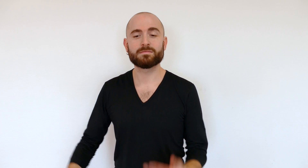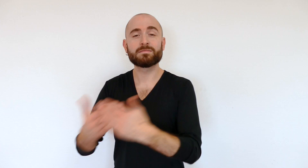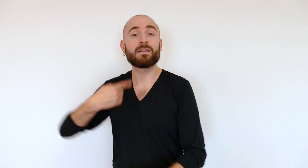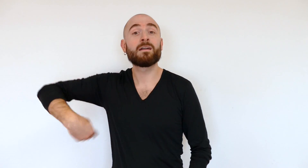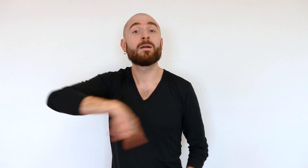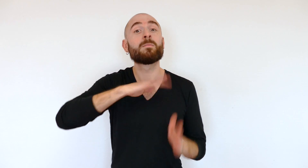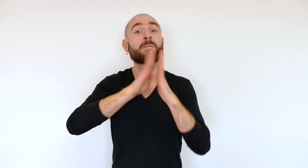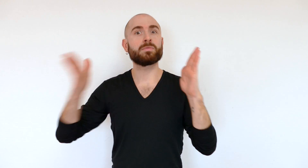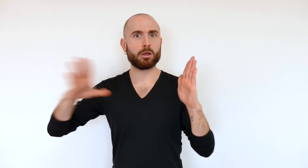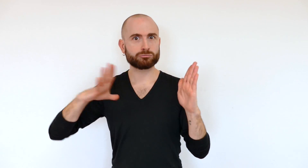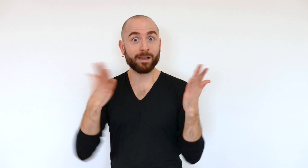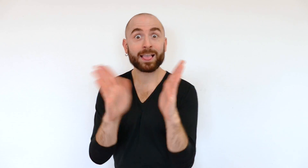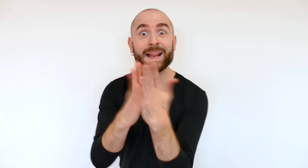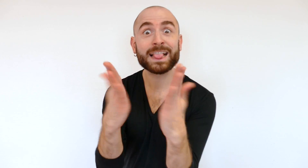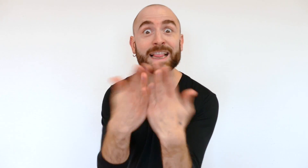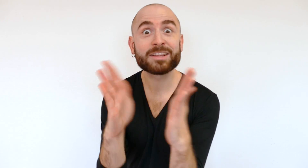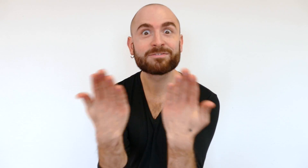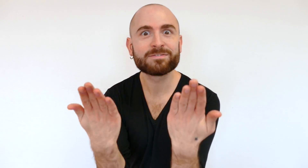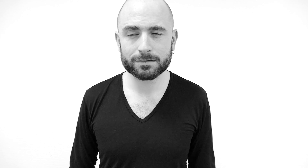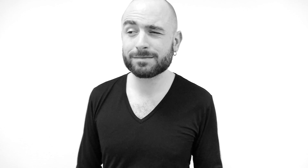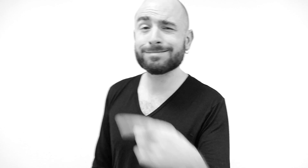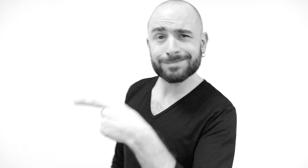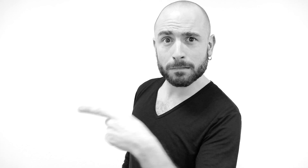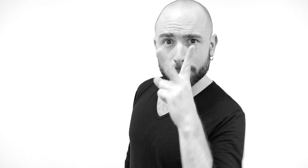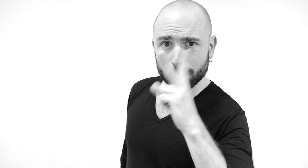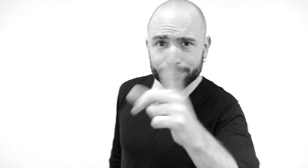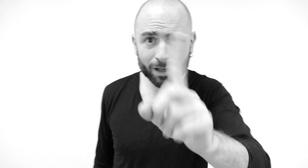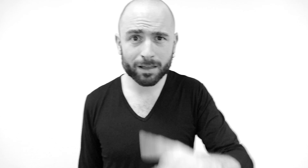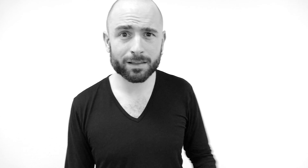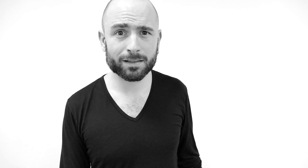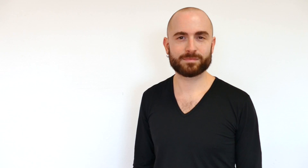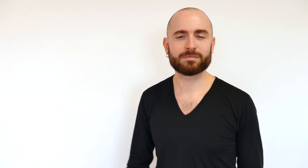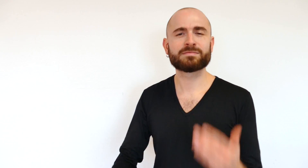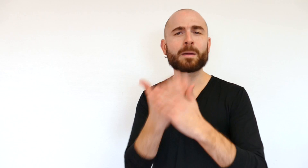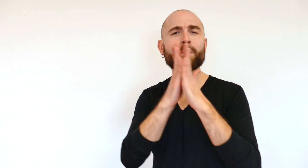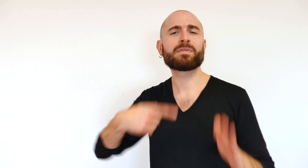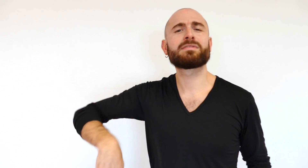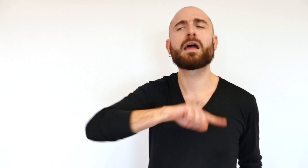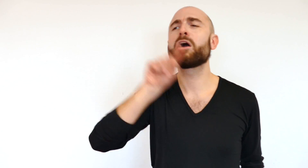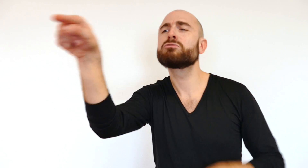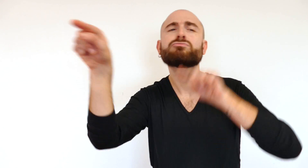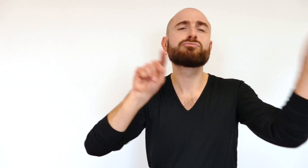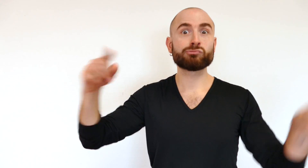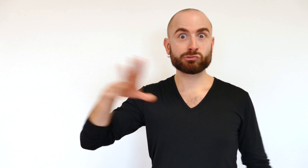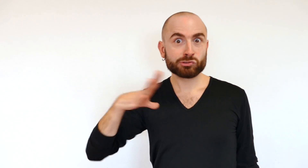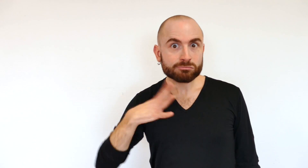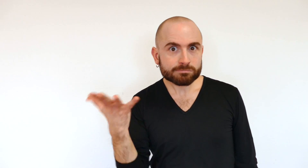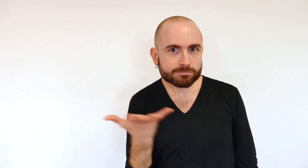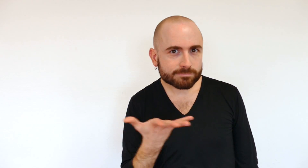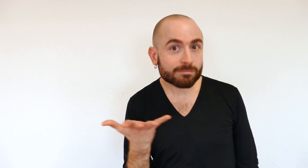Il y a des livres dans nos bibliothèques ! Ceci n’est pas une blague. Dans nos bibliothèques, il y a…